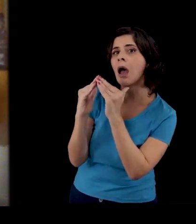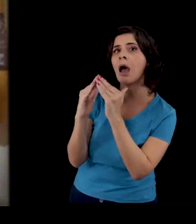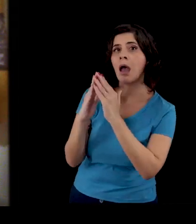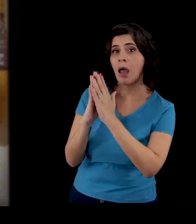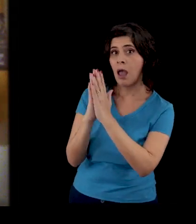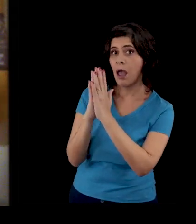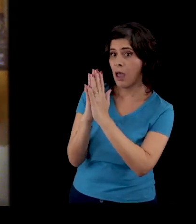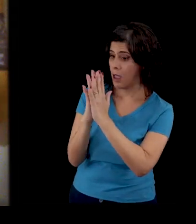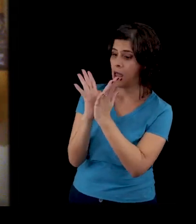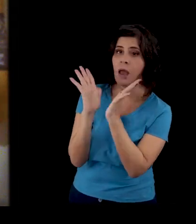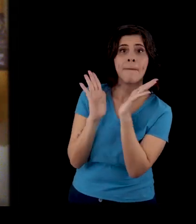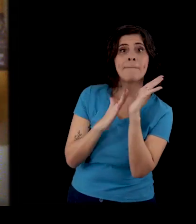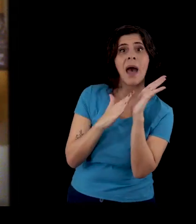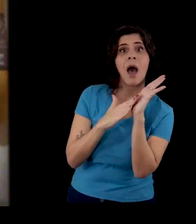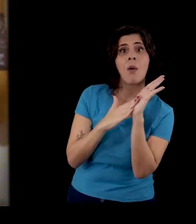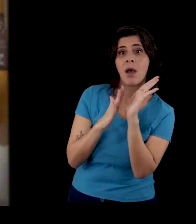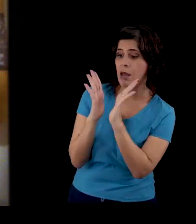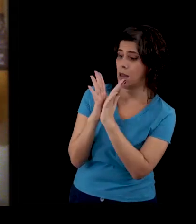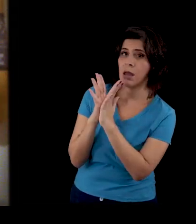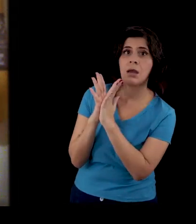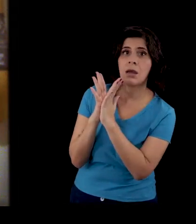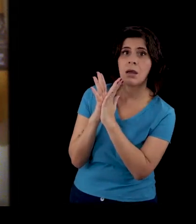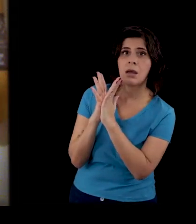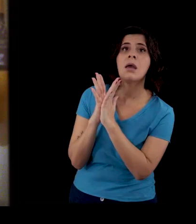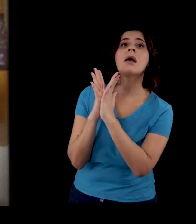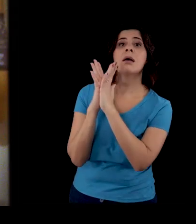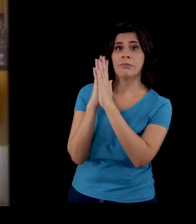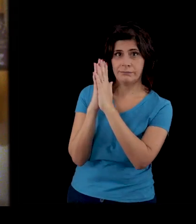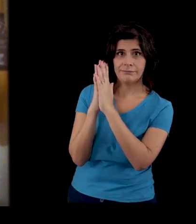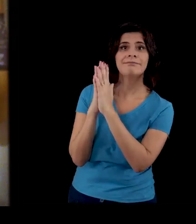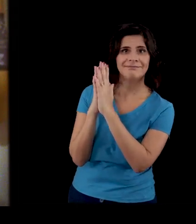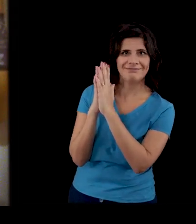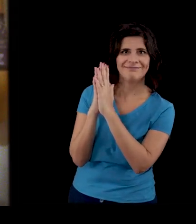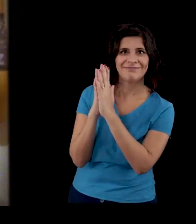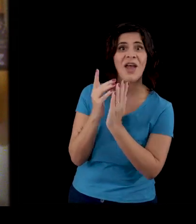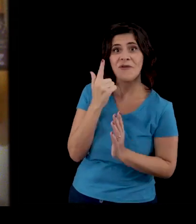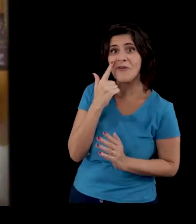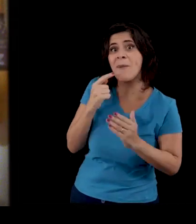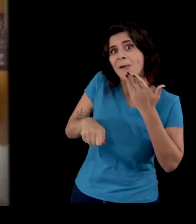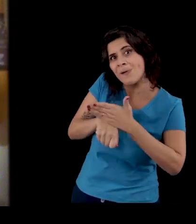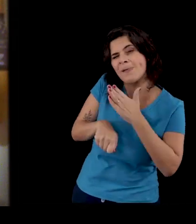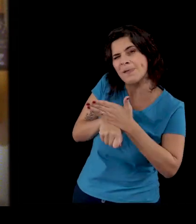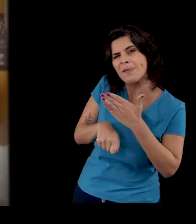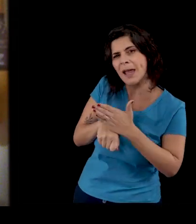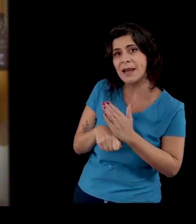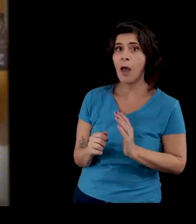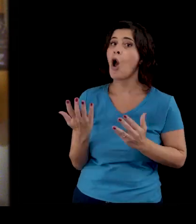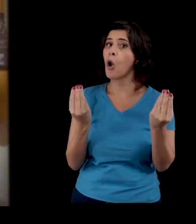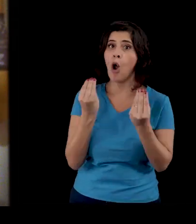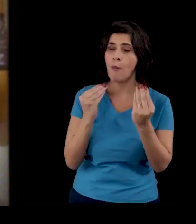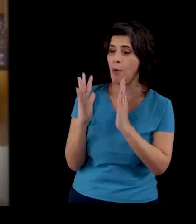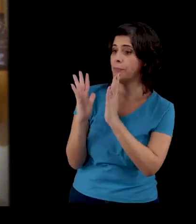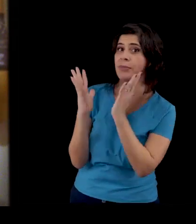junta a palma e junta o dedo. Vamos lá? Pontas dos dedos,